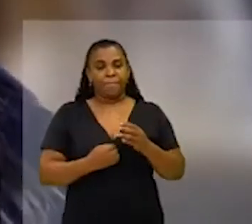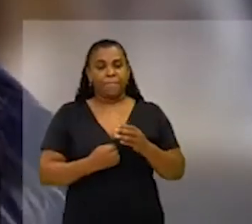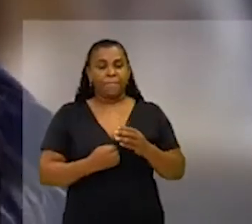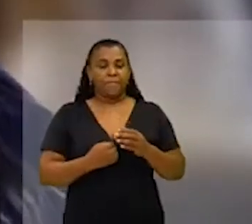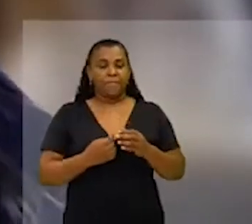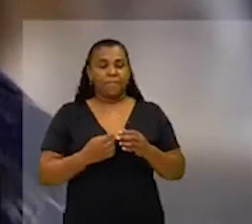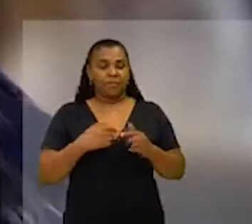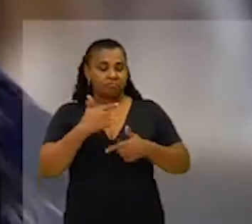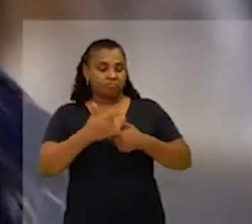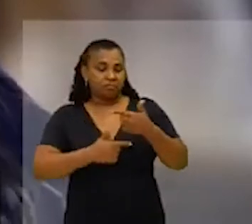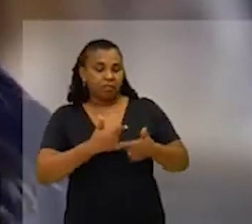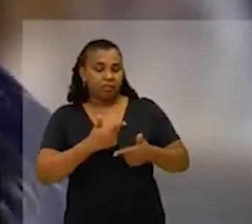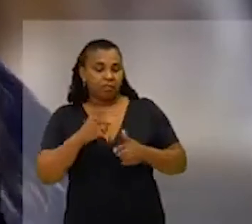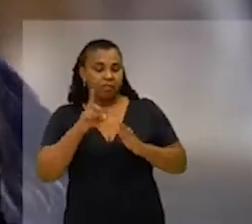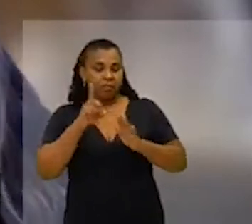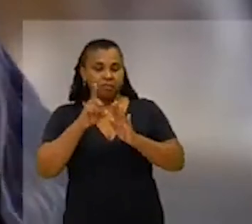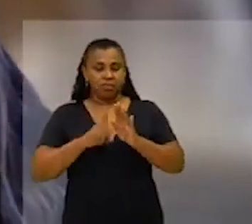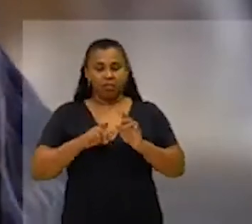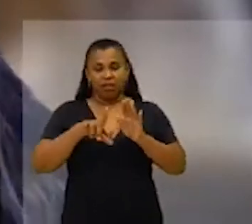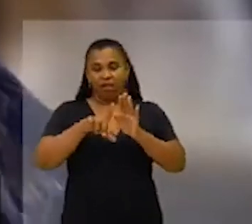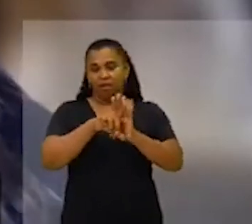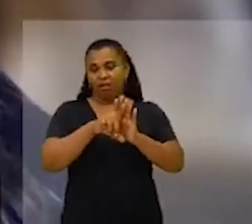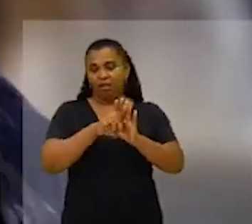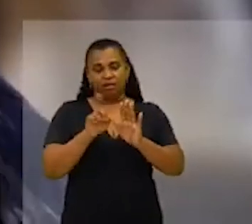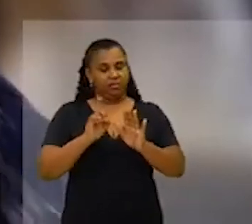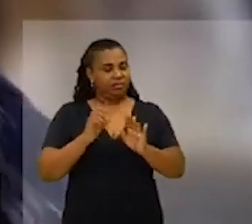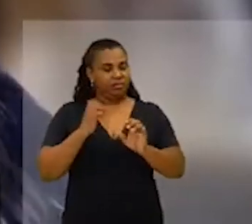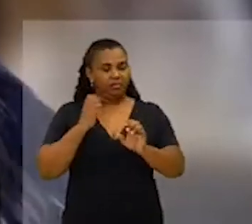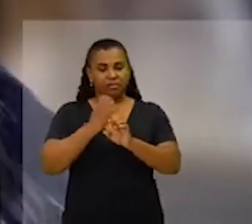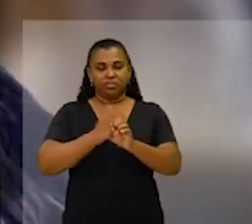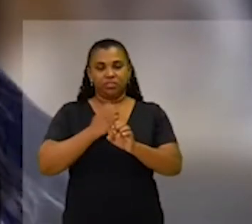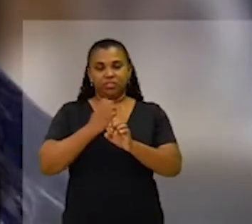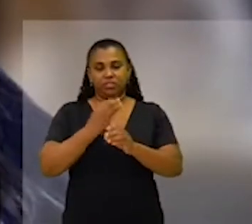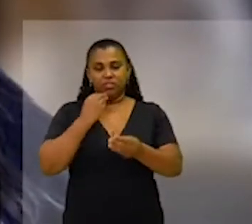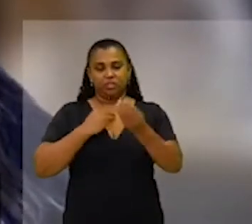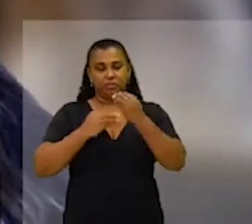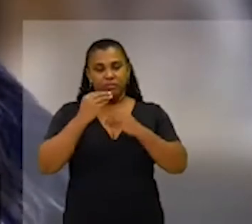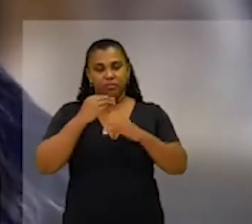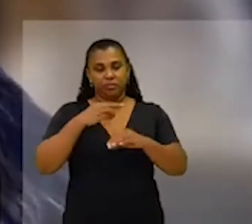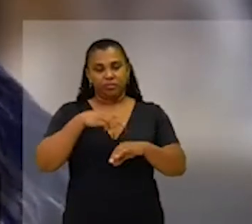sou graduado em engenharia de alimentos em meu mestrado e doutorado em comunicação e semiótica